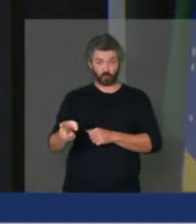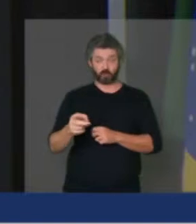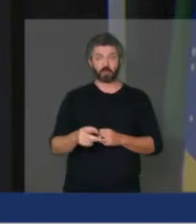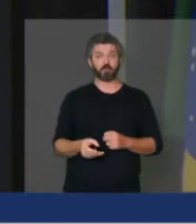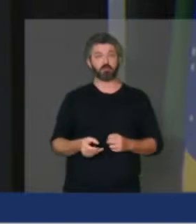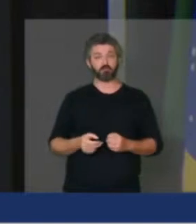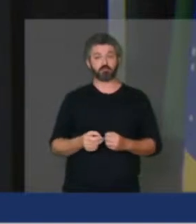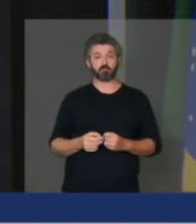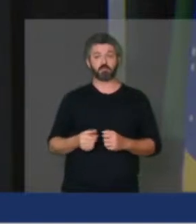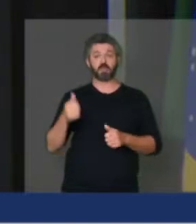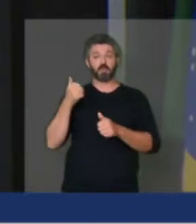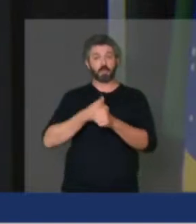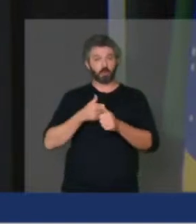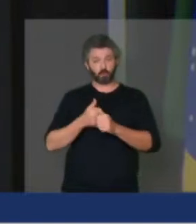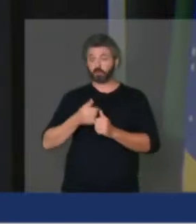CONTINUAR. PORQUE TEMOS AINDA